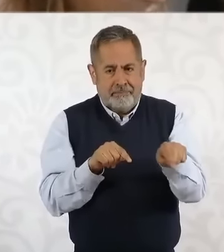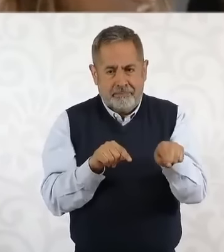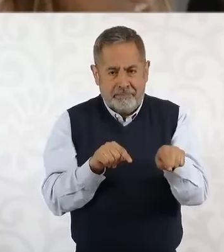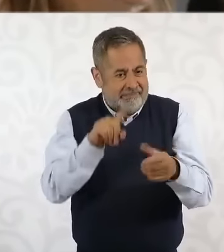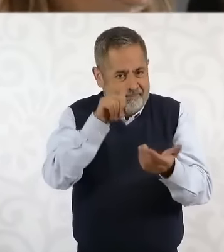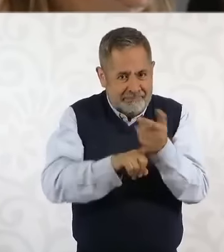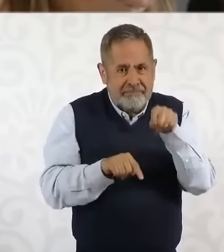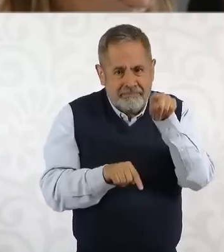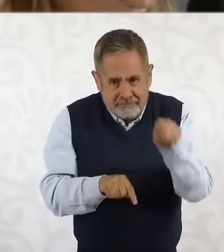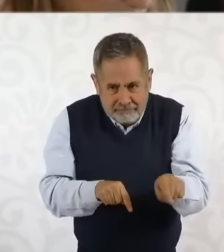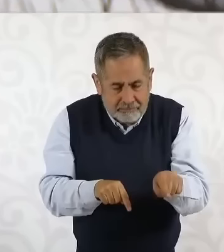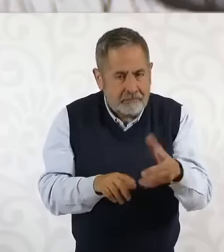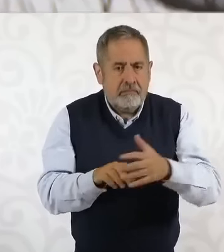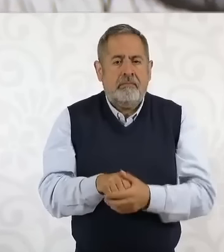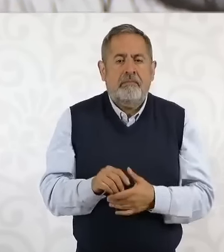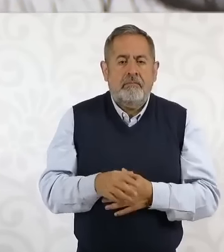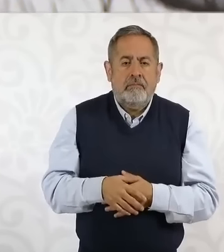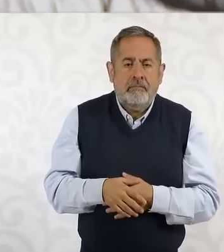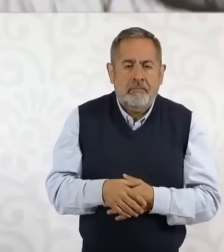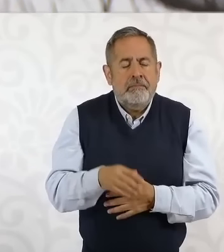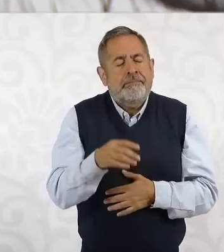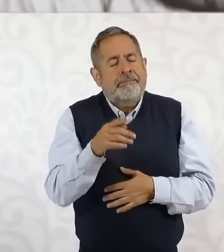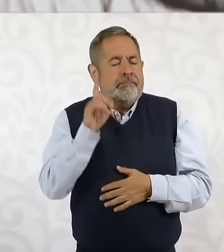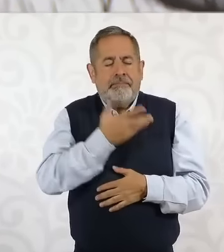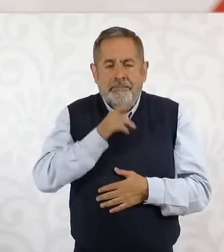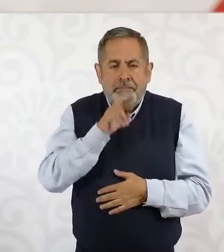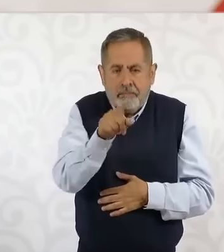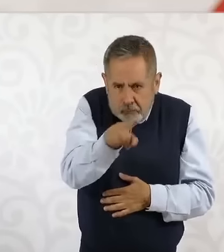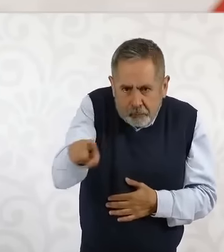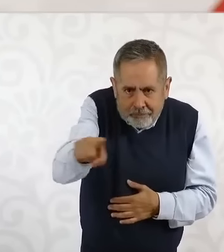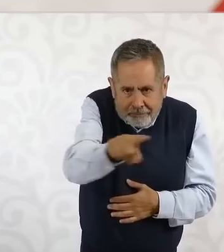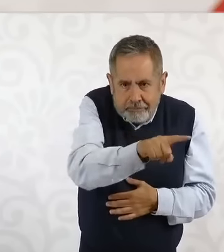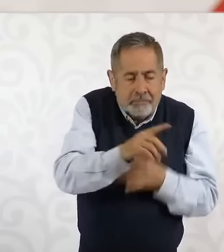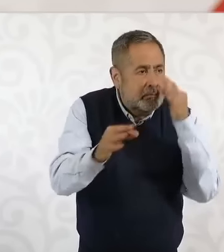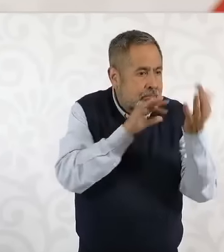que tienen las aportes están ustedes para hablar de ello. Ustedes están para hablar de ello y hay